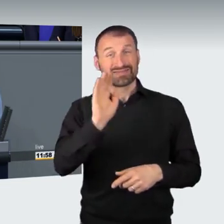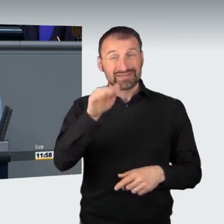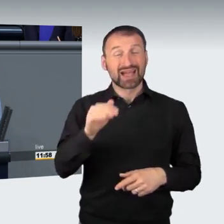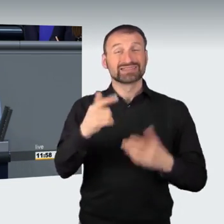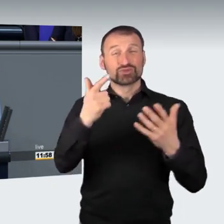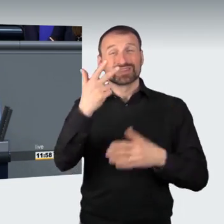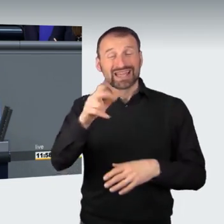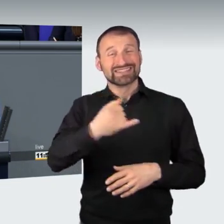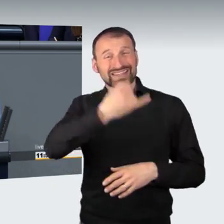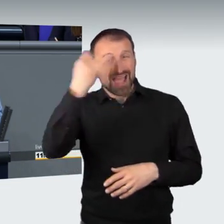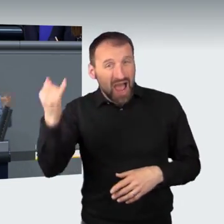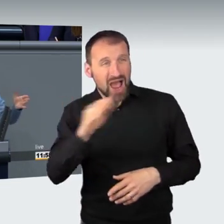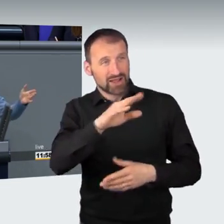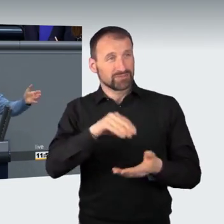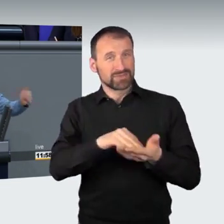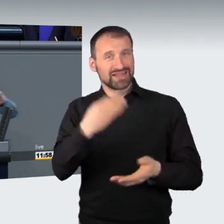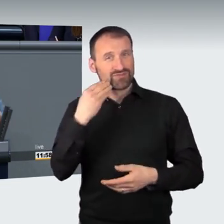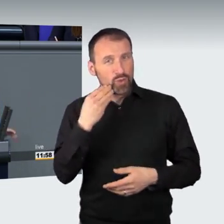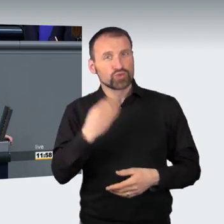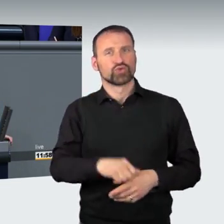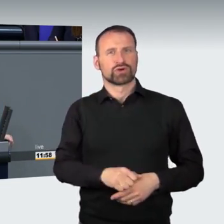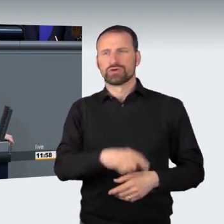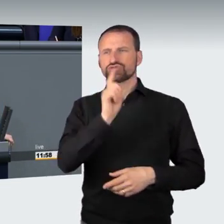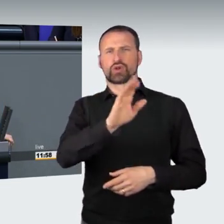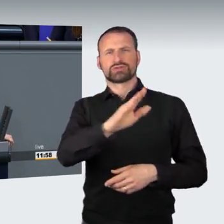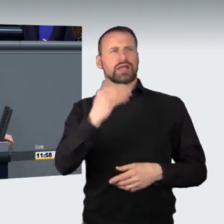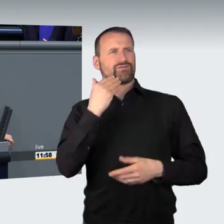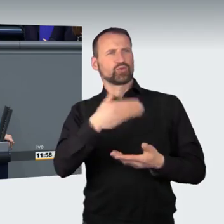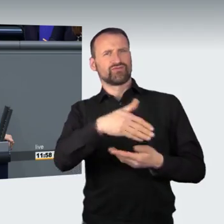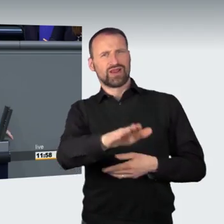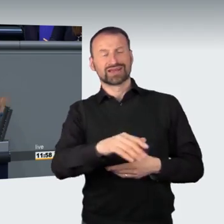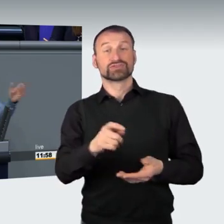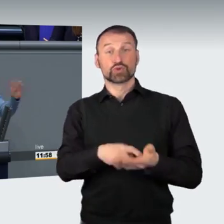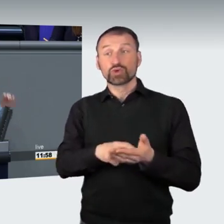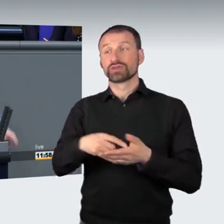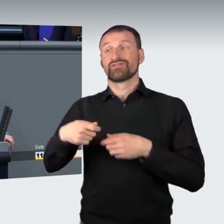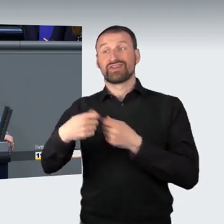weil der Vermieter ihm eine Eigenbedarfskündigung geschickt hatte, mit der Begründung, er wolle dort mit seiner Freundin einziehen.